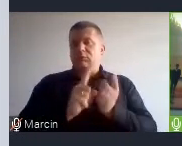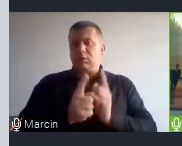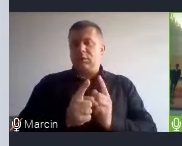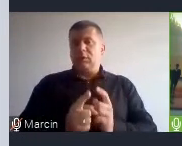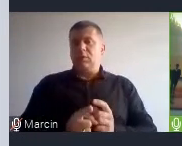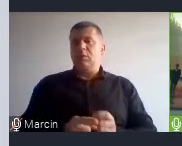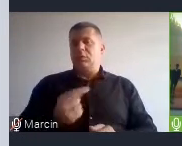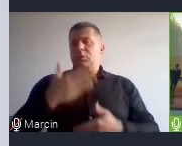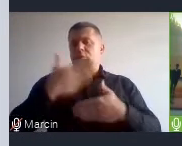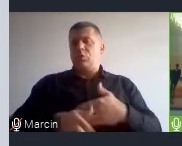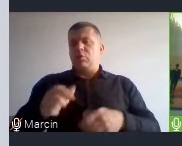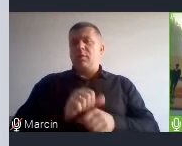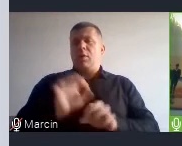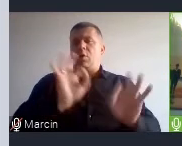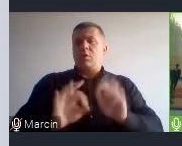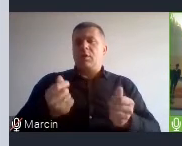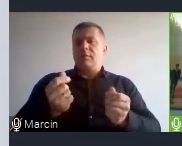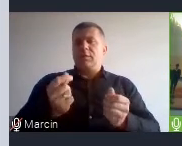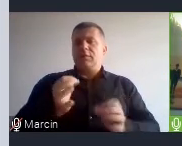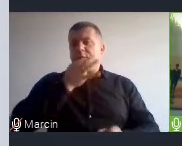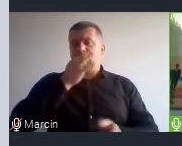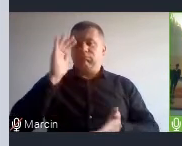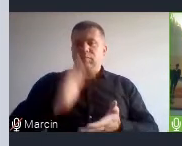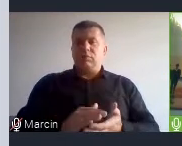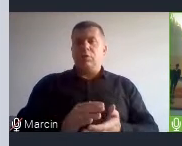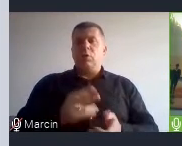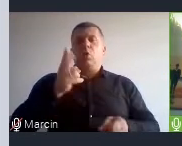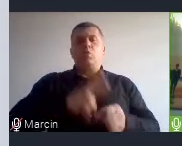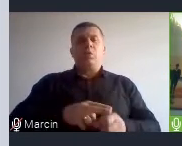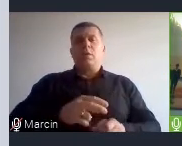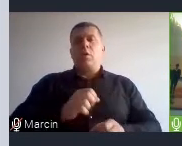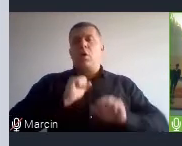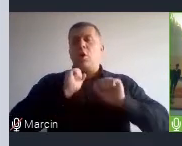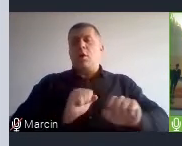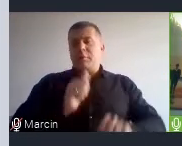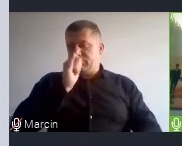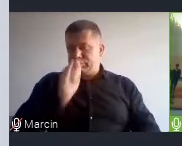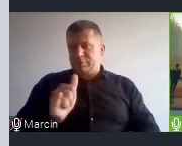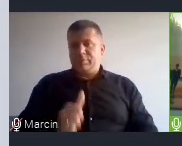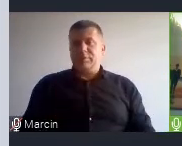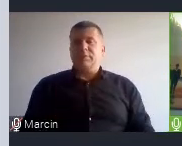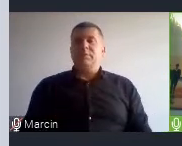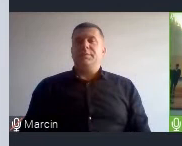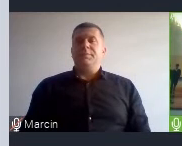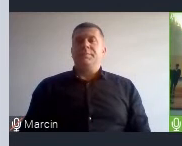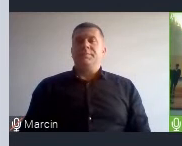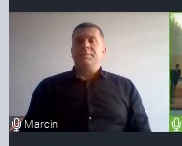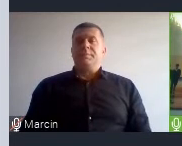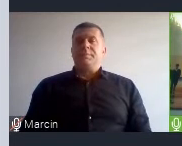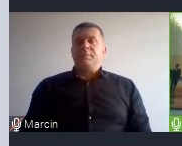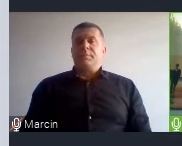skończyły się korektami finansowymi z których się podmiotów nie dało wyciągnąć.